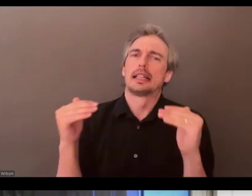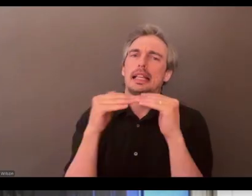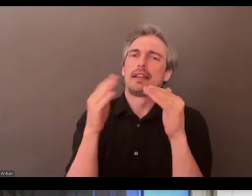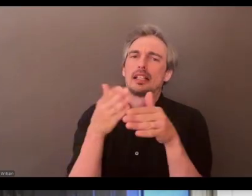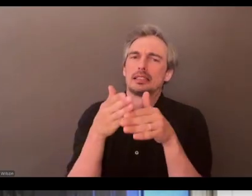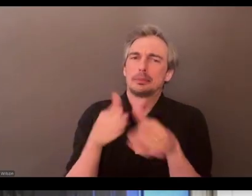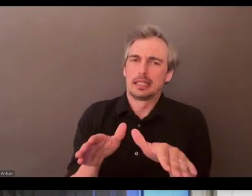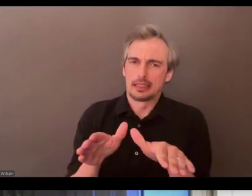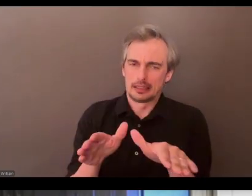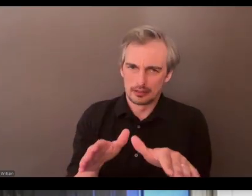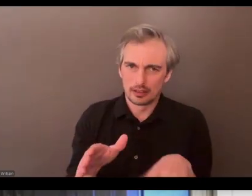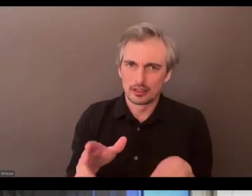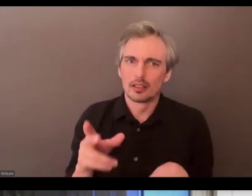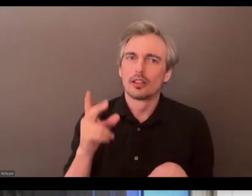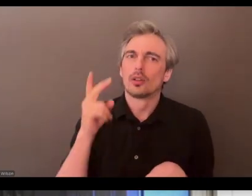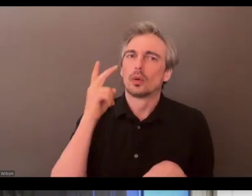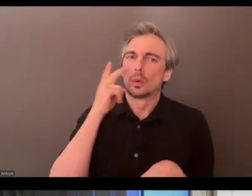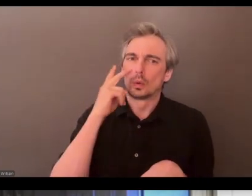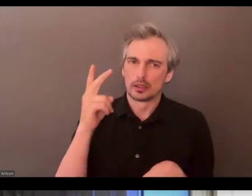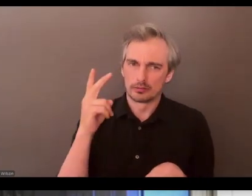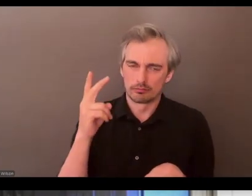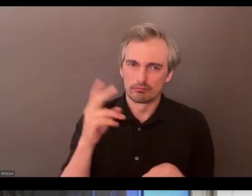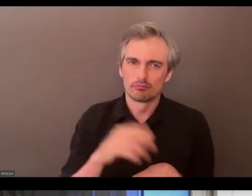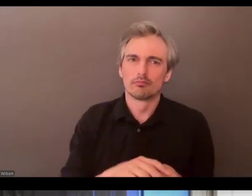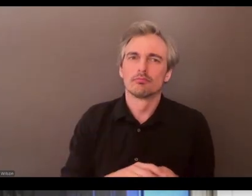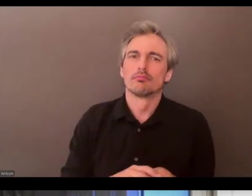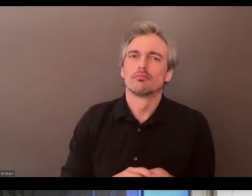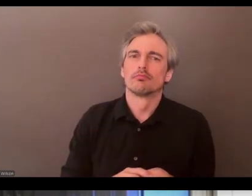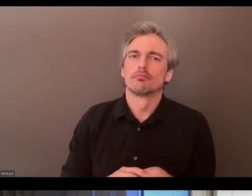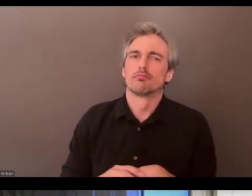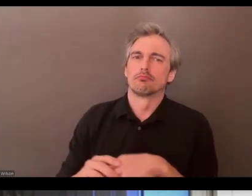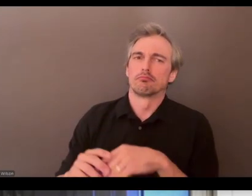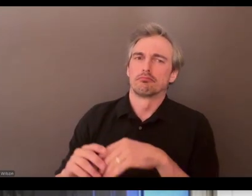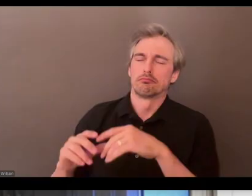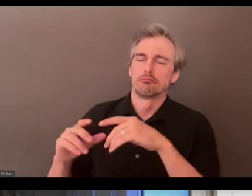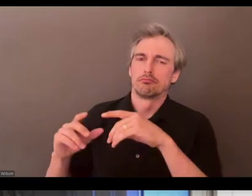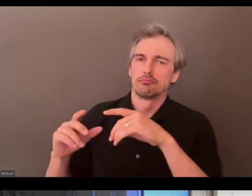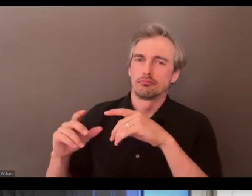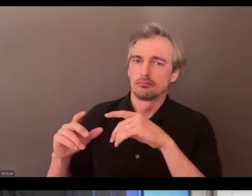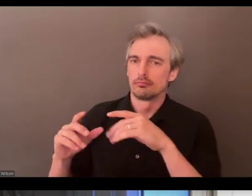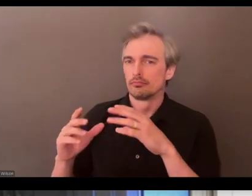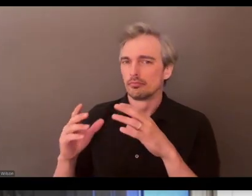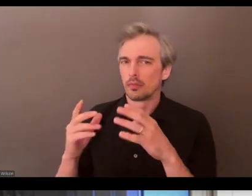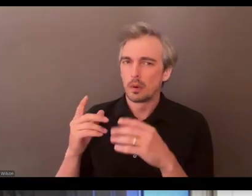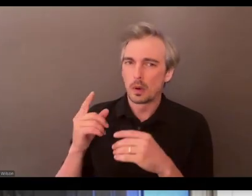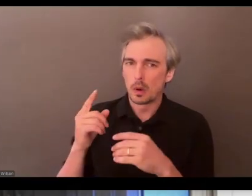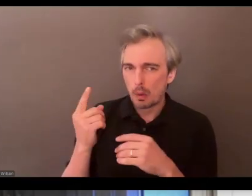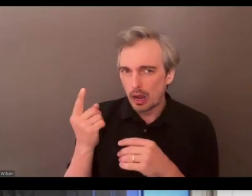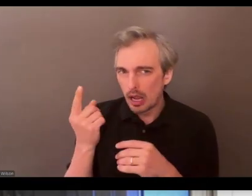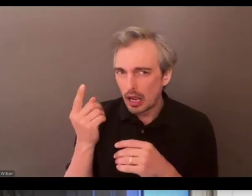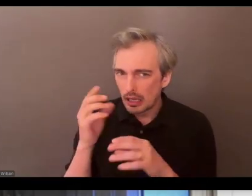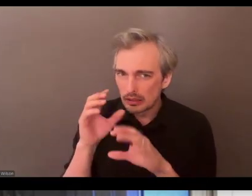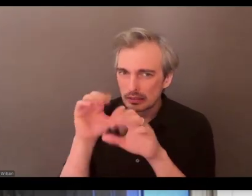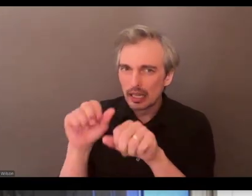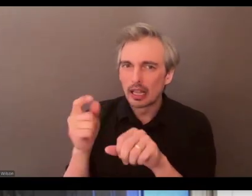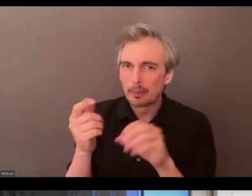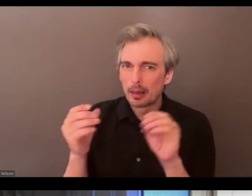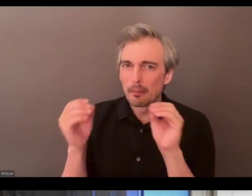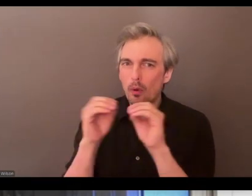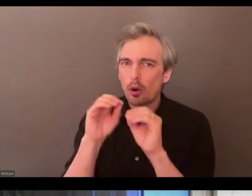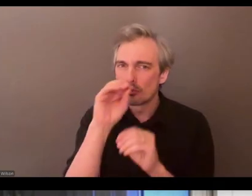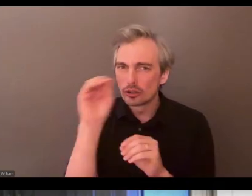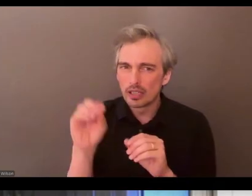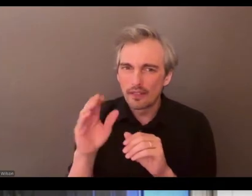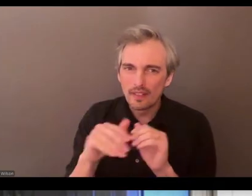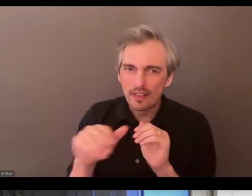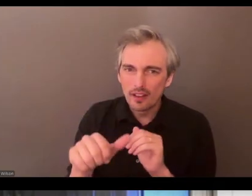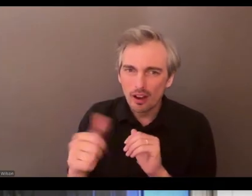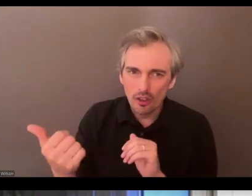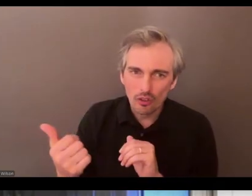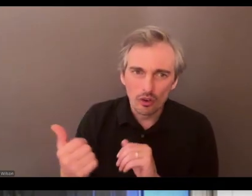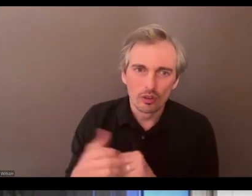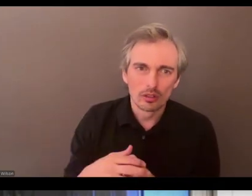しかし、視力が低い場合、グレ ースケ ールの円が実際には異 なる灰色の濃淡を持っていることがわからないかもしれません。